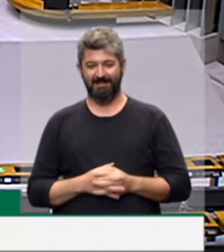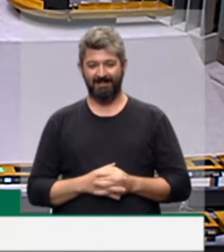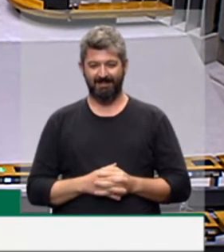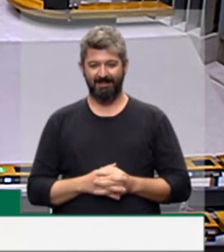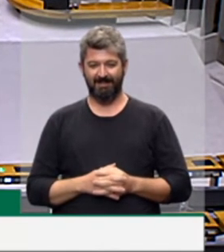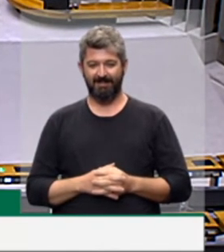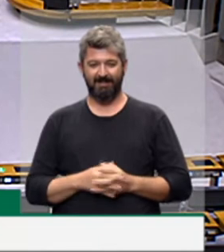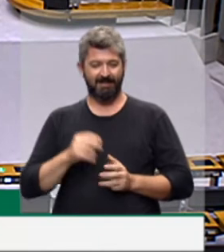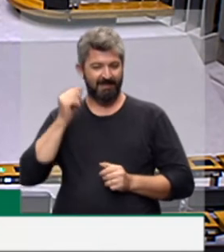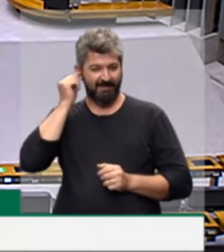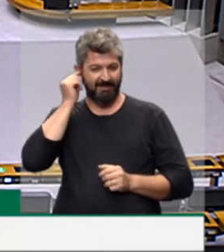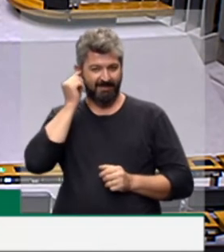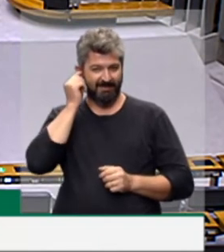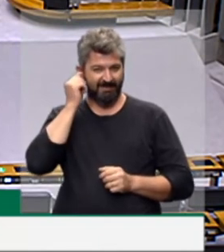VOTAÇÃO É PELA VOTAÇÃO NO PAINEL ELETRÔNICO.